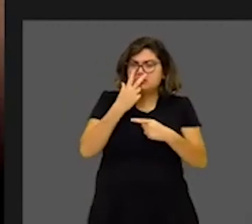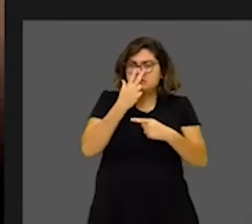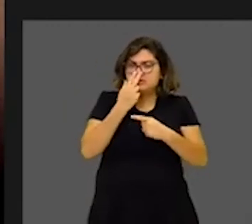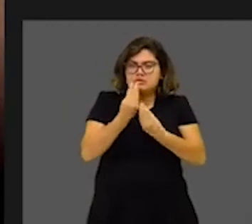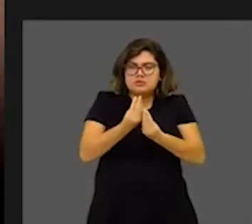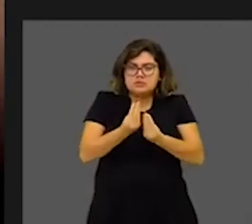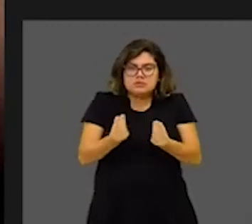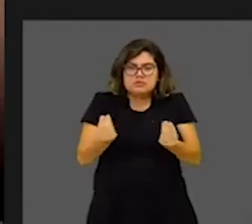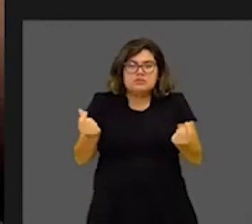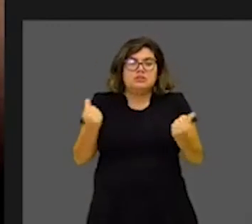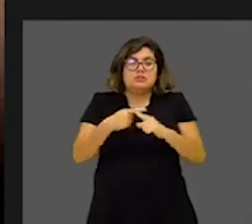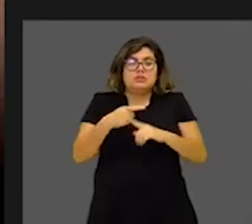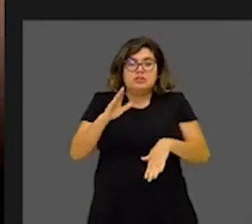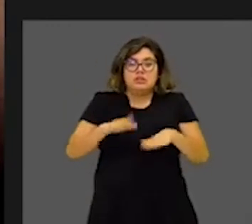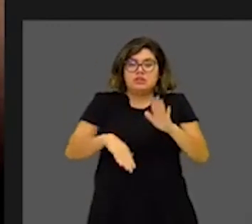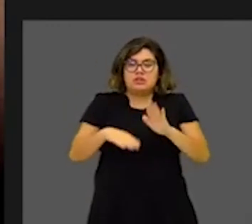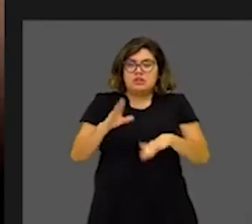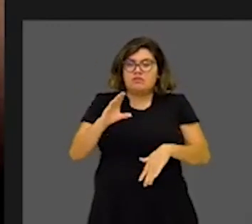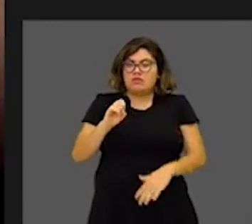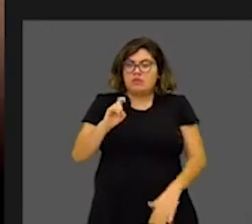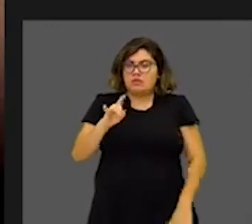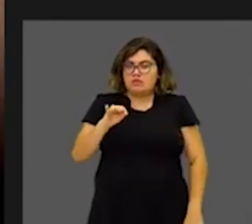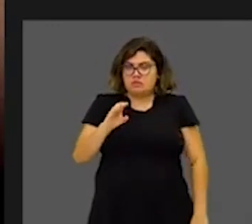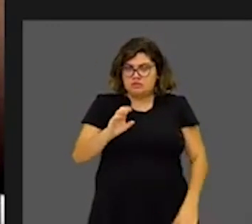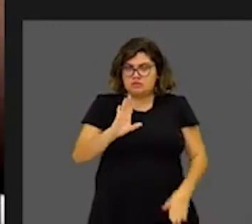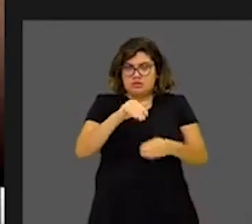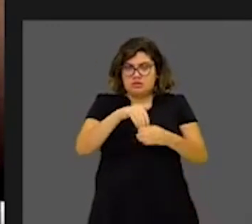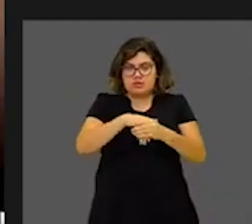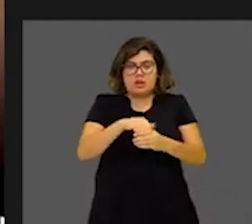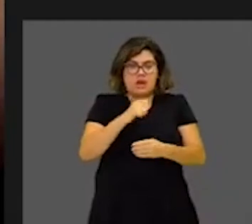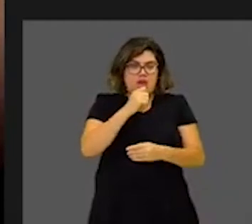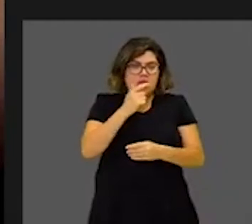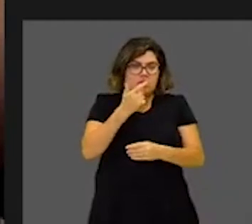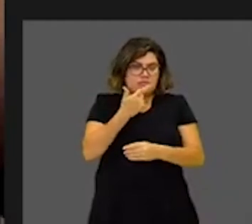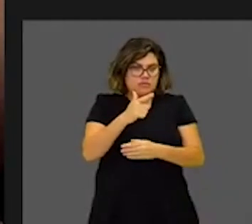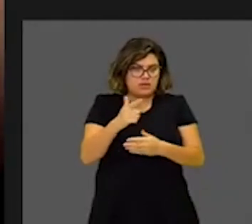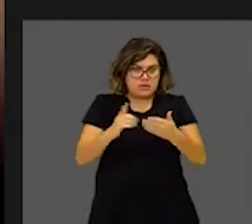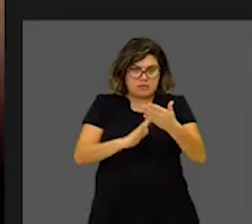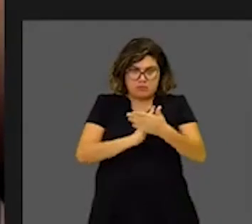porque talvez o código eleitoral não tenha sido aprovado ainda mas especificamente das contas